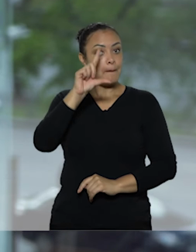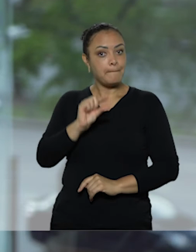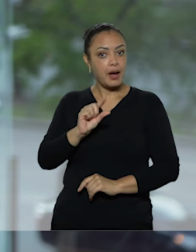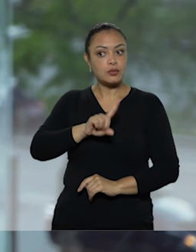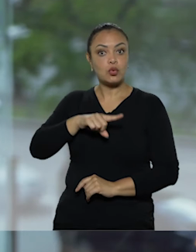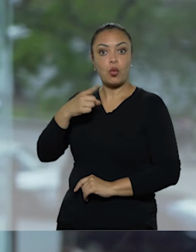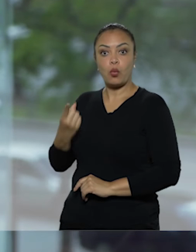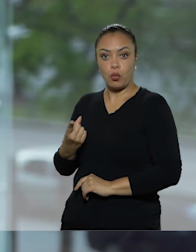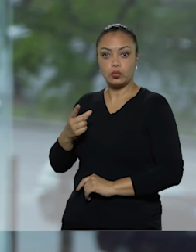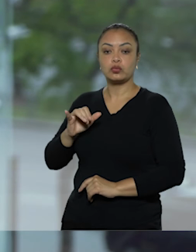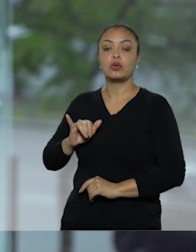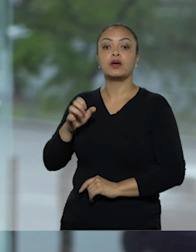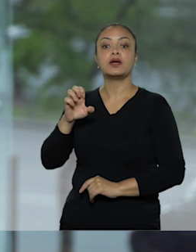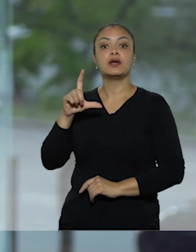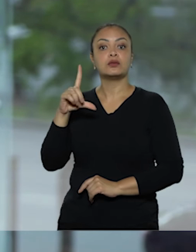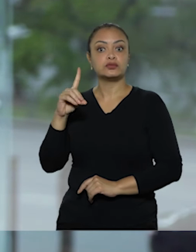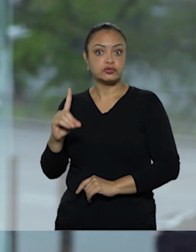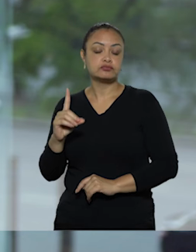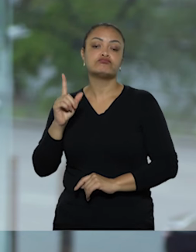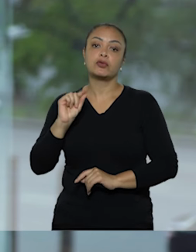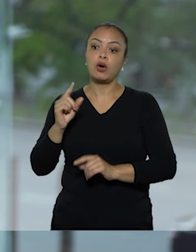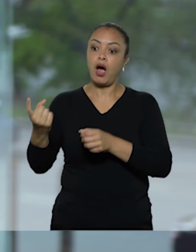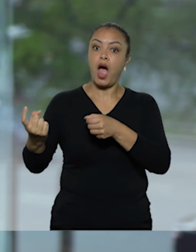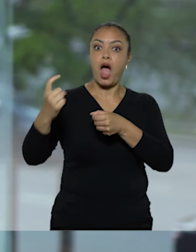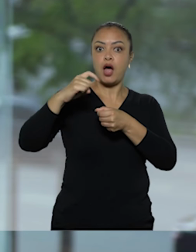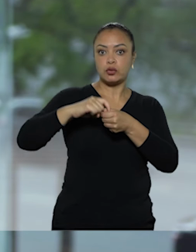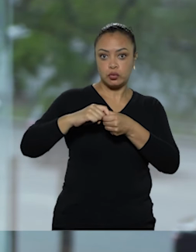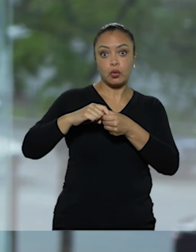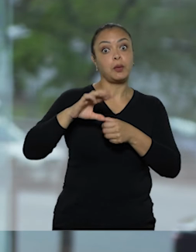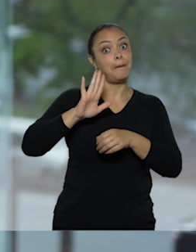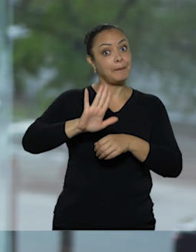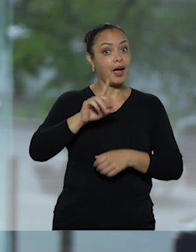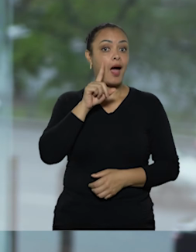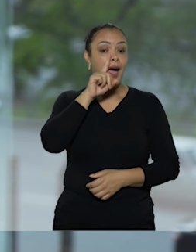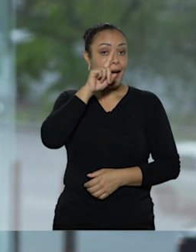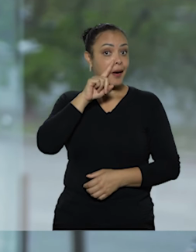yield significa alto retorno e consequentemente maior risco.